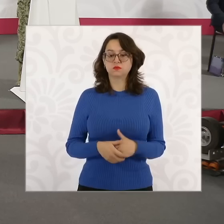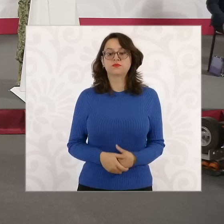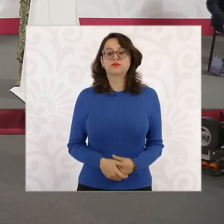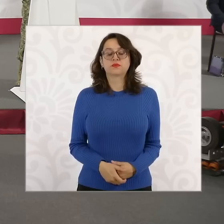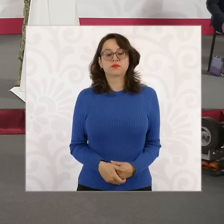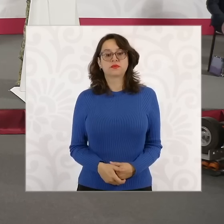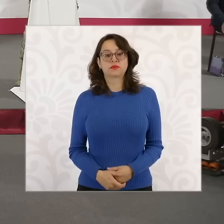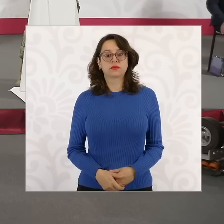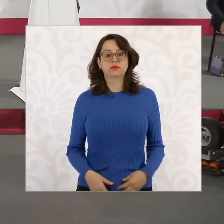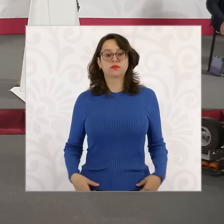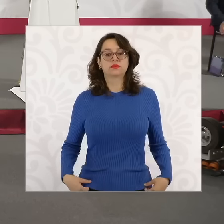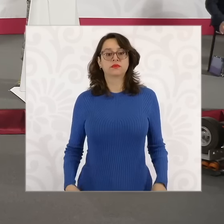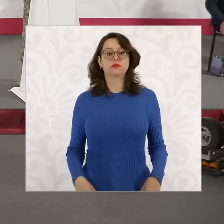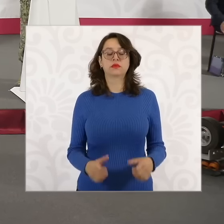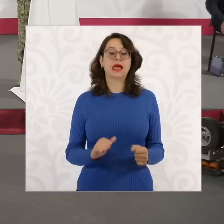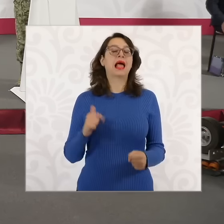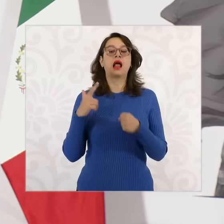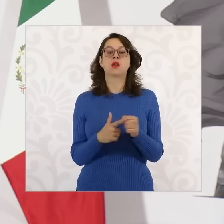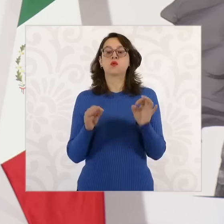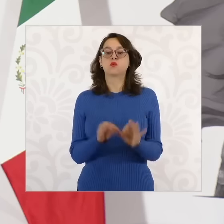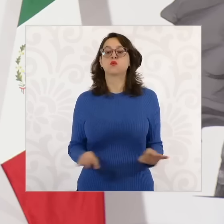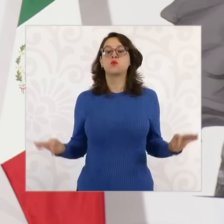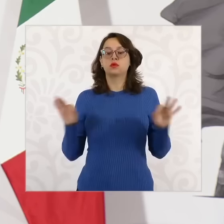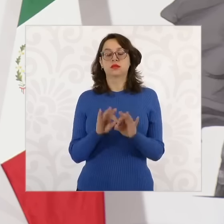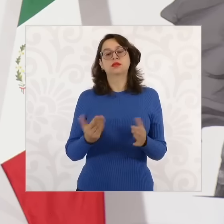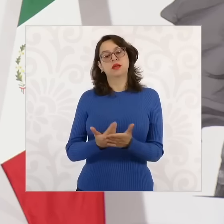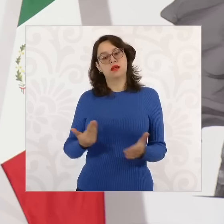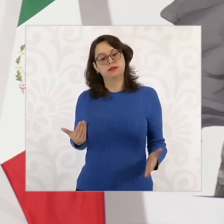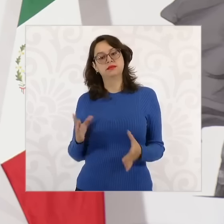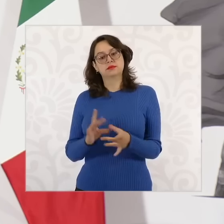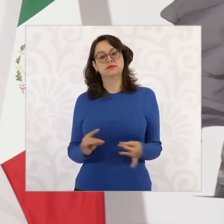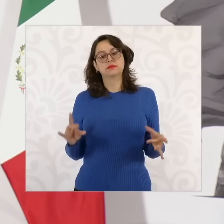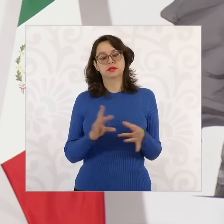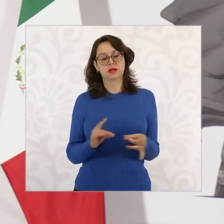vamos a hablar de algo muy importante que ya lo mencionamos, la conexión del ferrocarril del